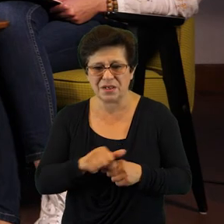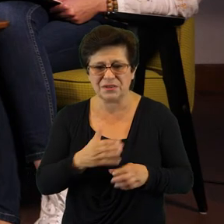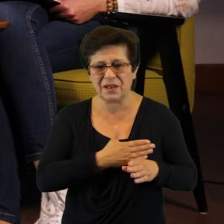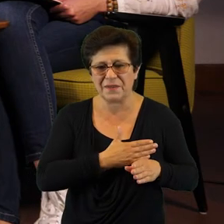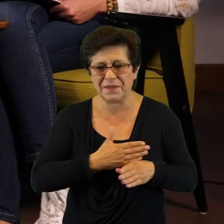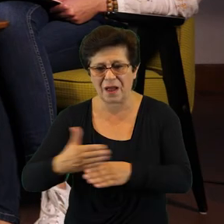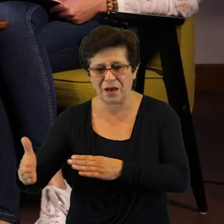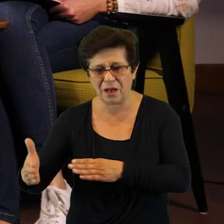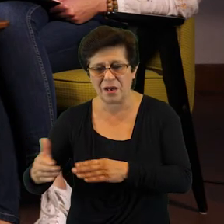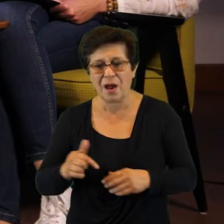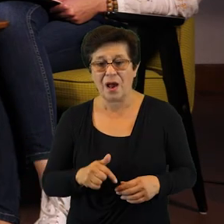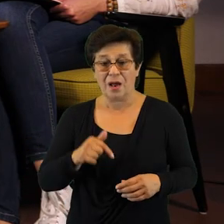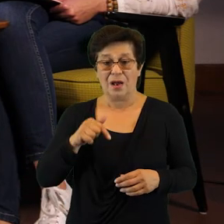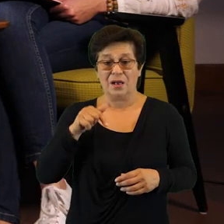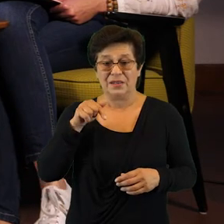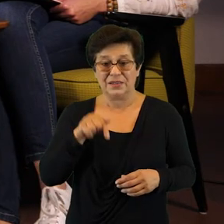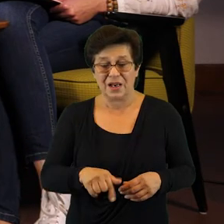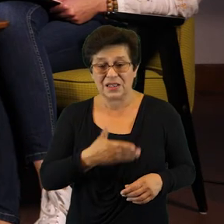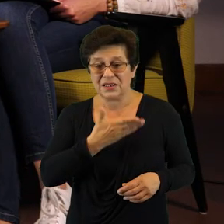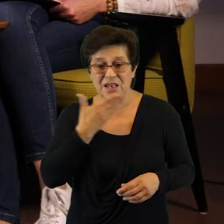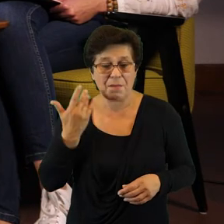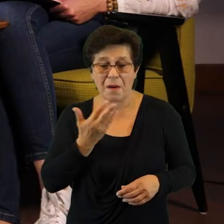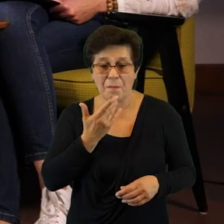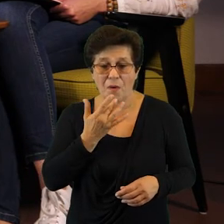A teraz już nie ma mowy o płeć, teraz jest tylko...